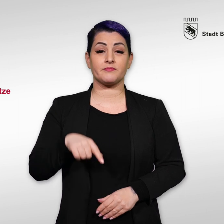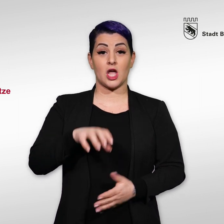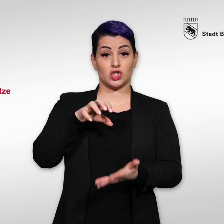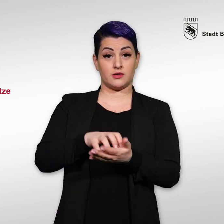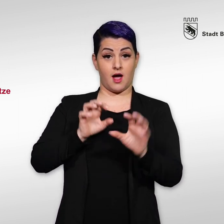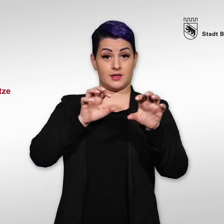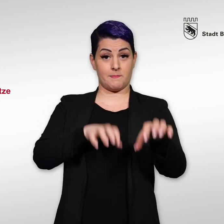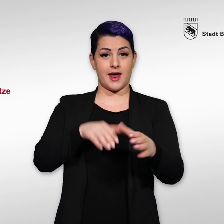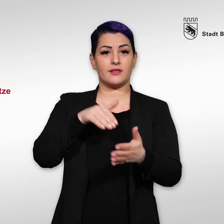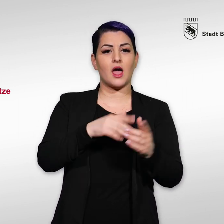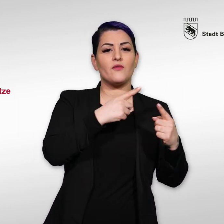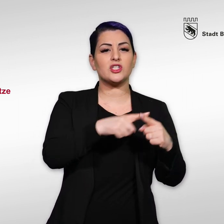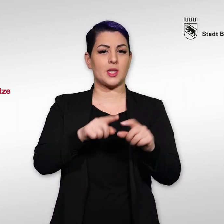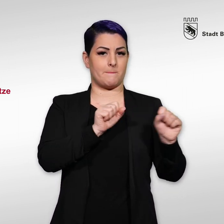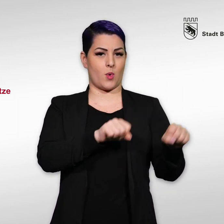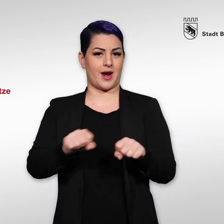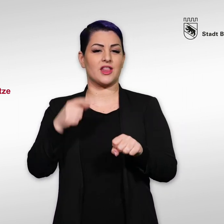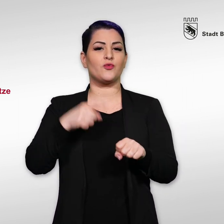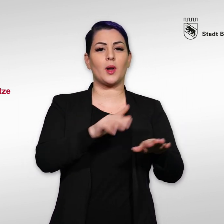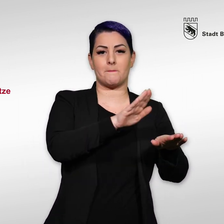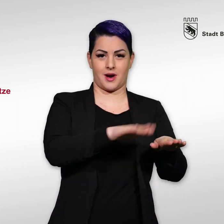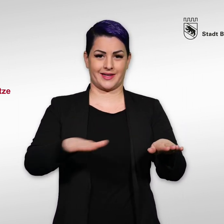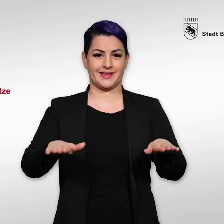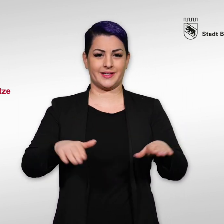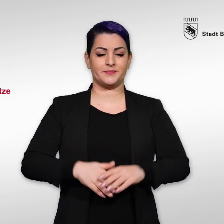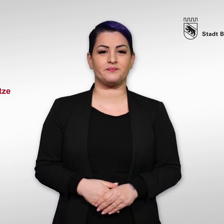In der Stadt Bern gibt es verschiedene Möglichkeiten zum Parkieren: